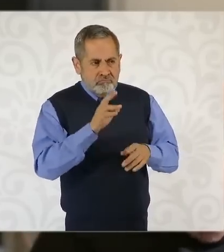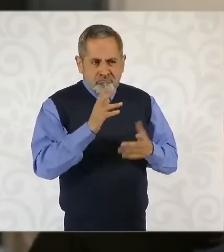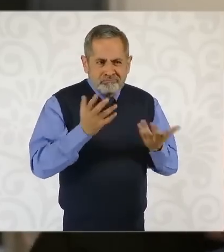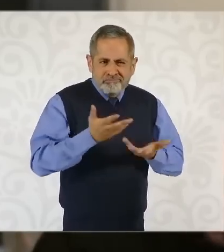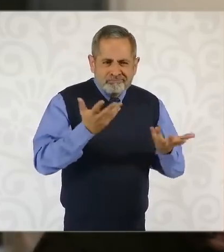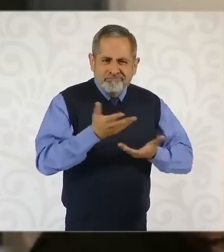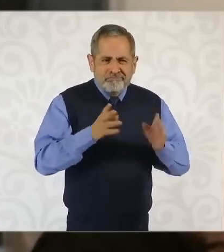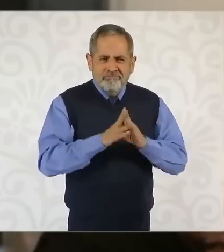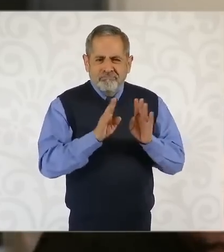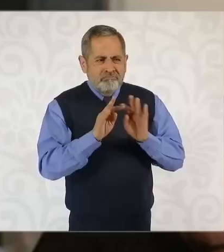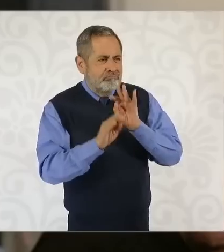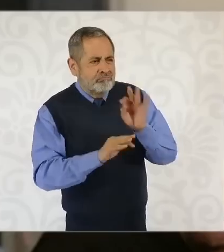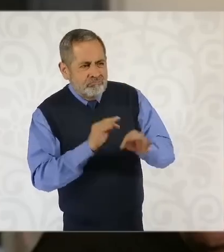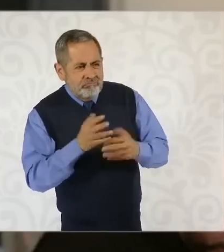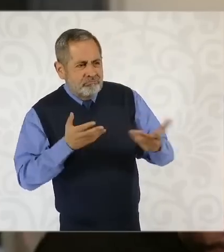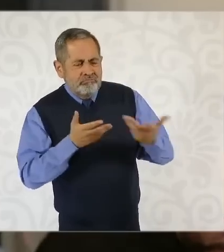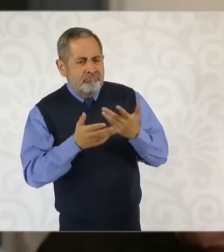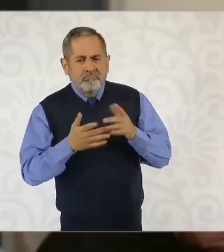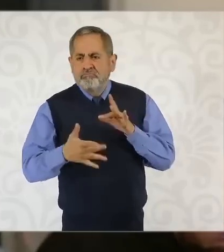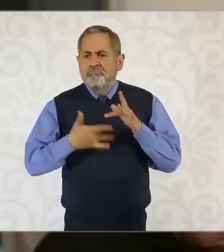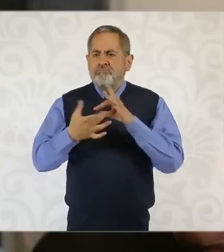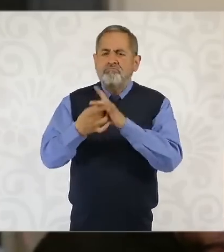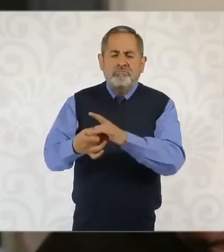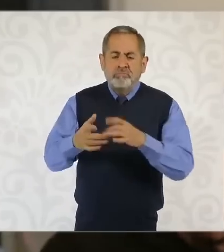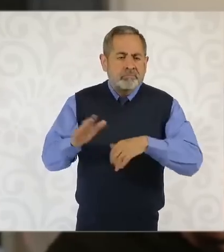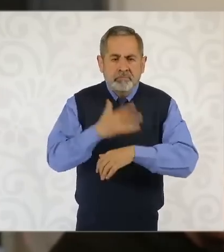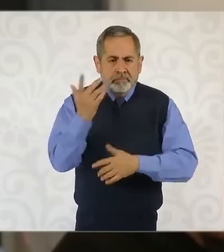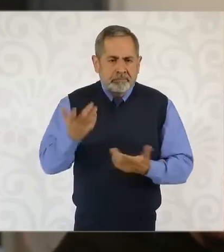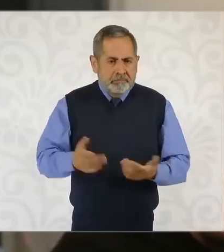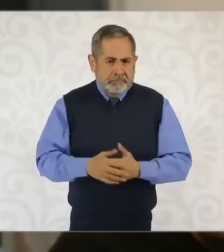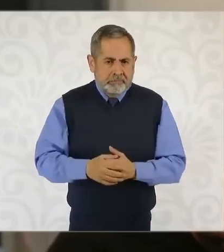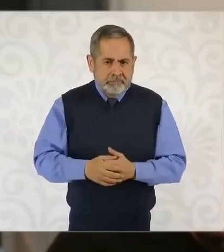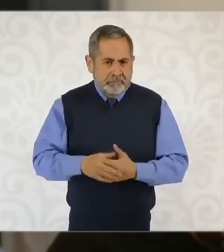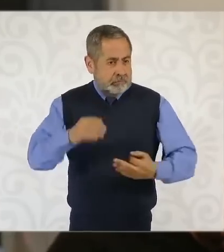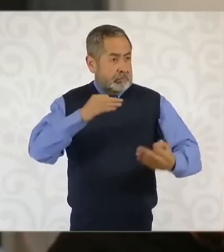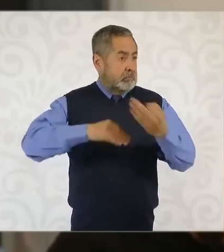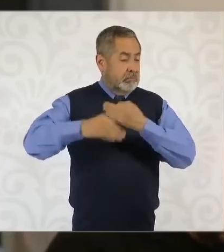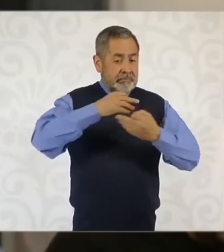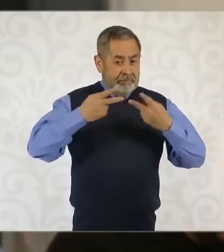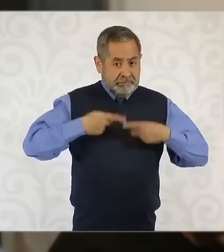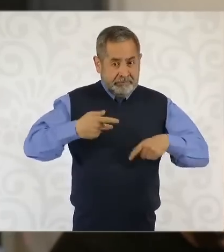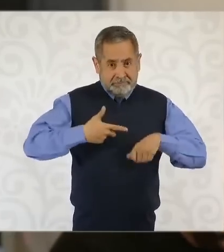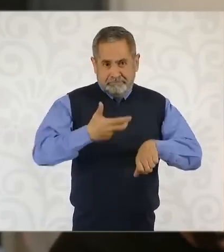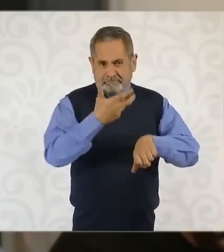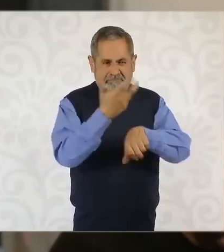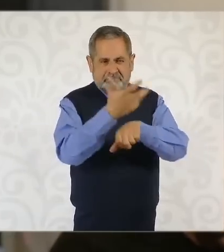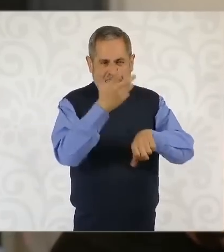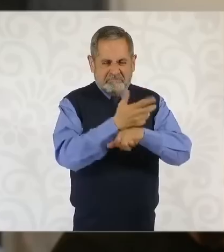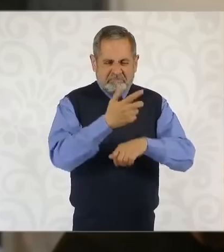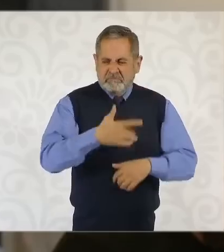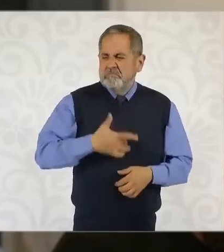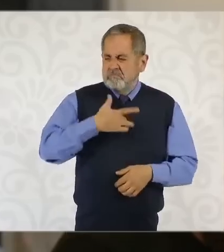como el mensaje de solidaridad con ellos porque no creo que todo el pueblo eh eh americano esté a